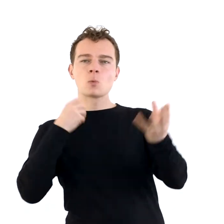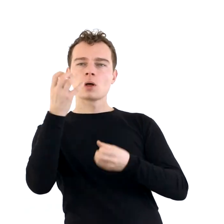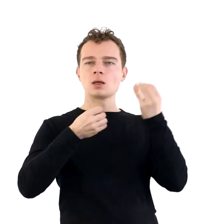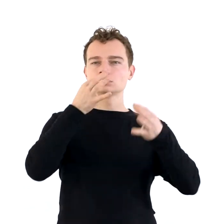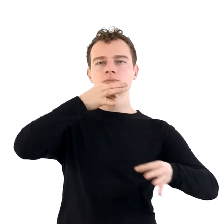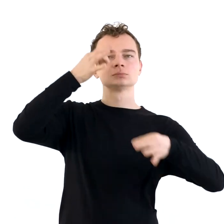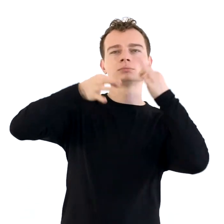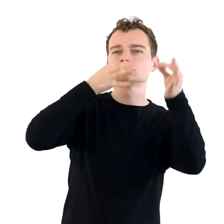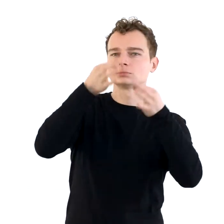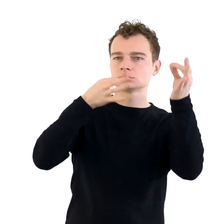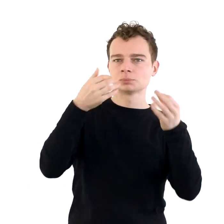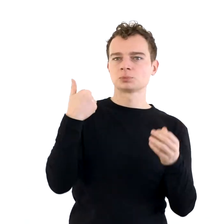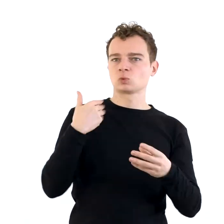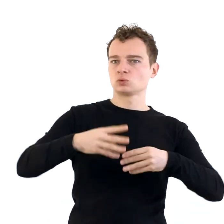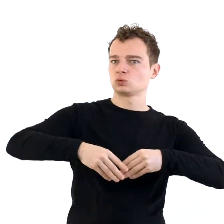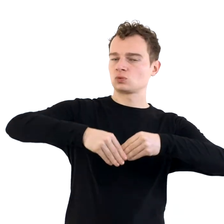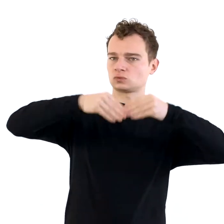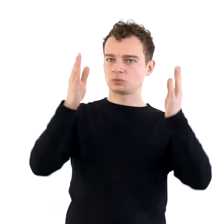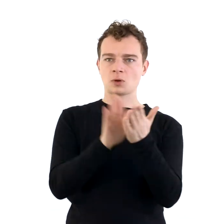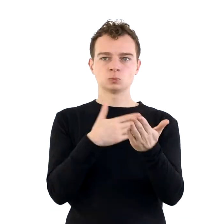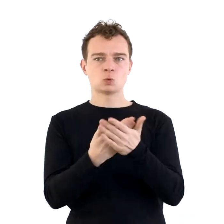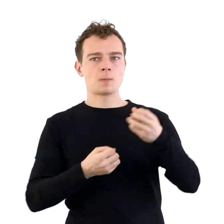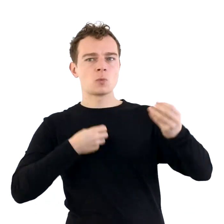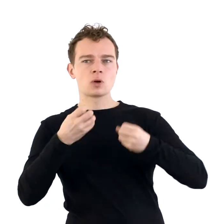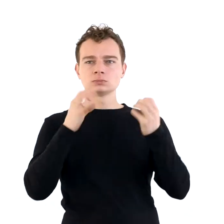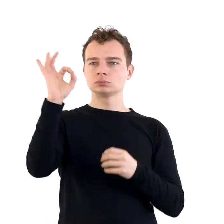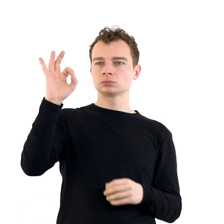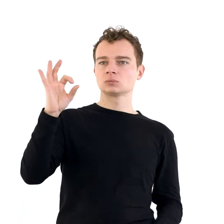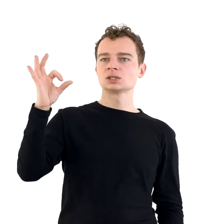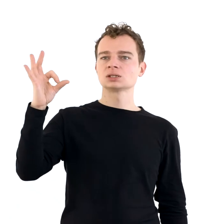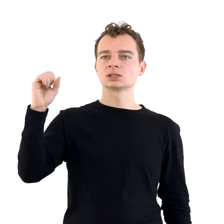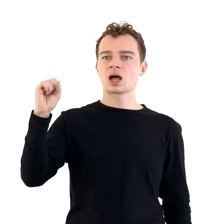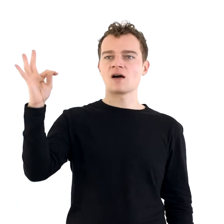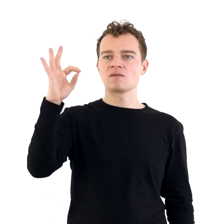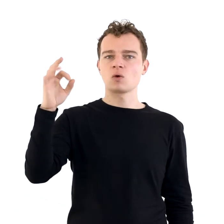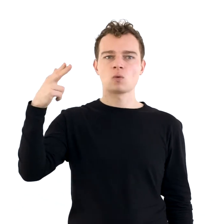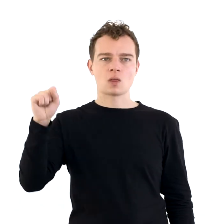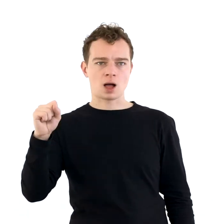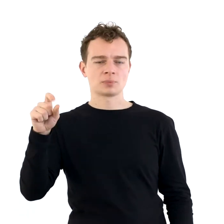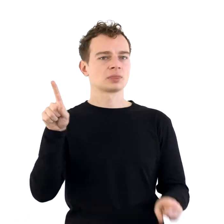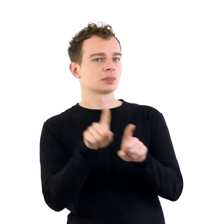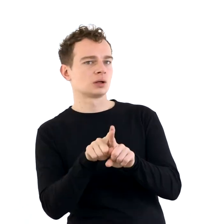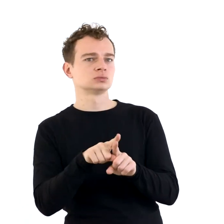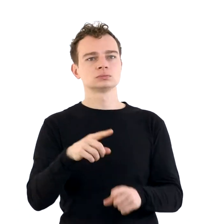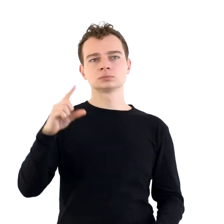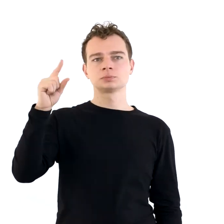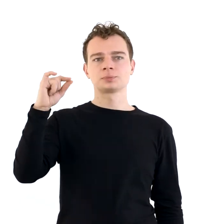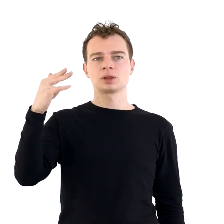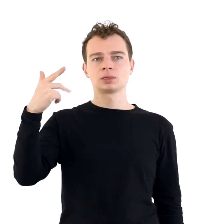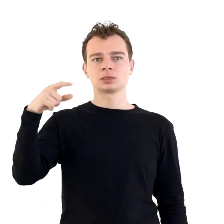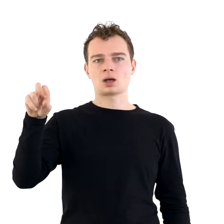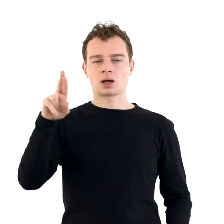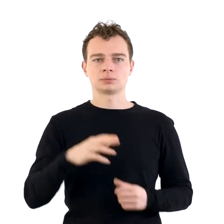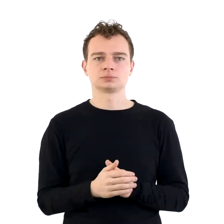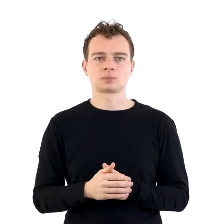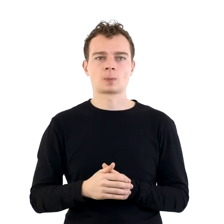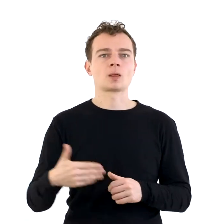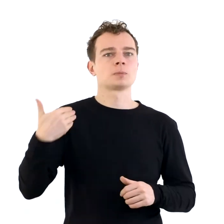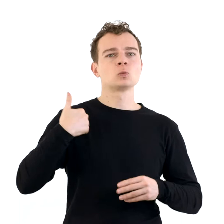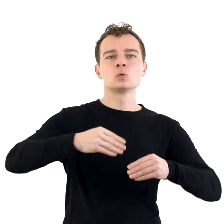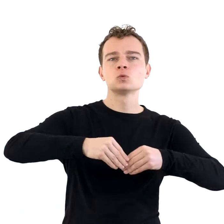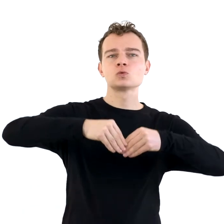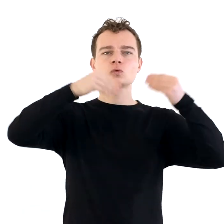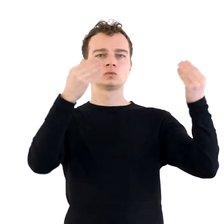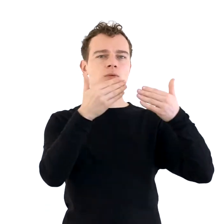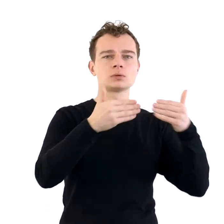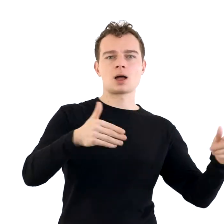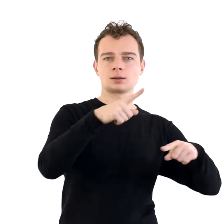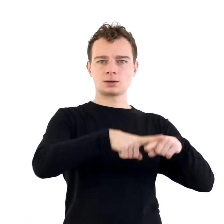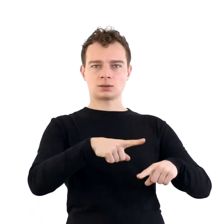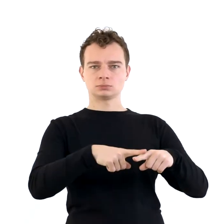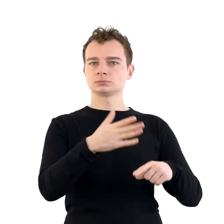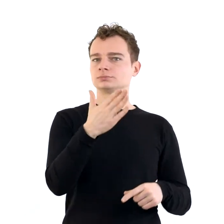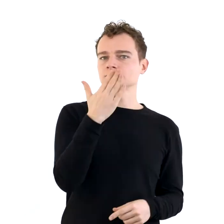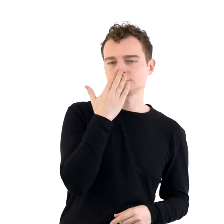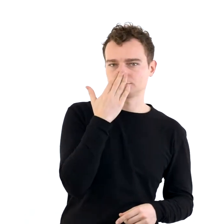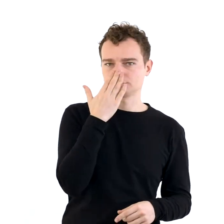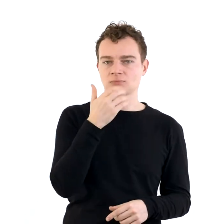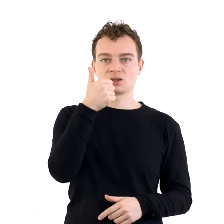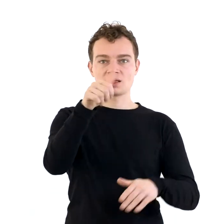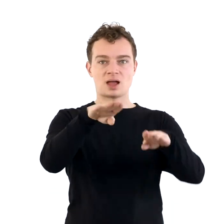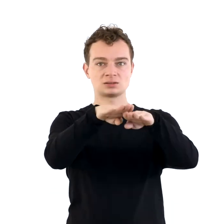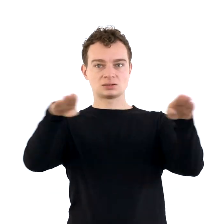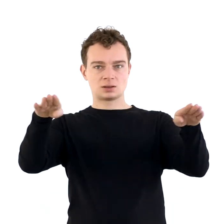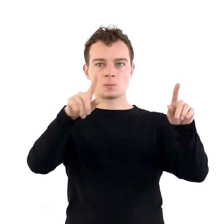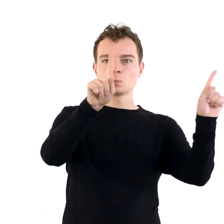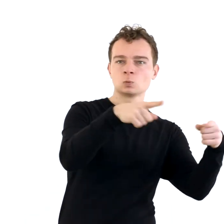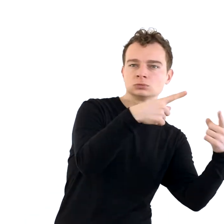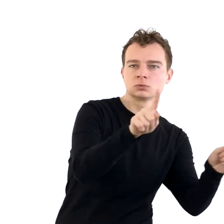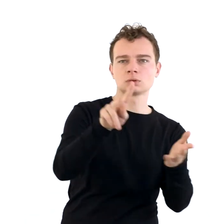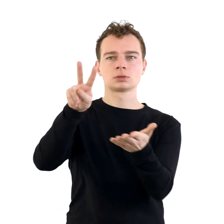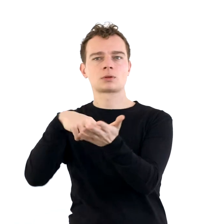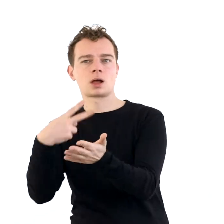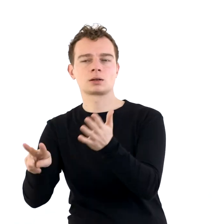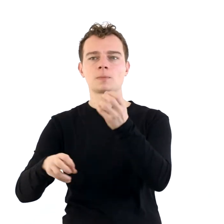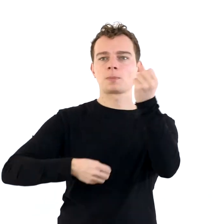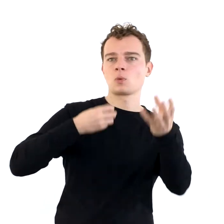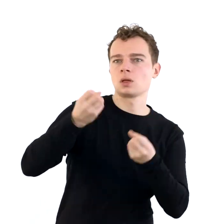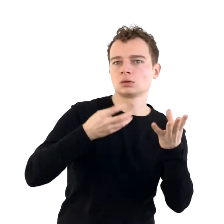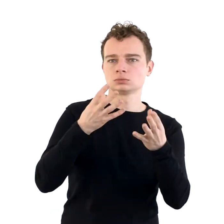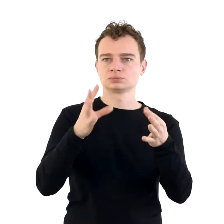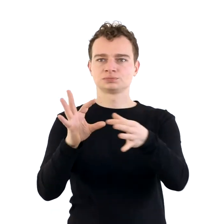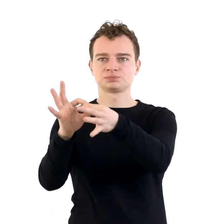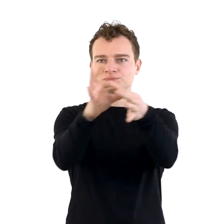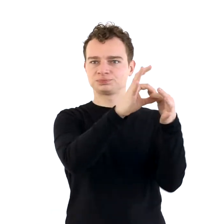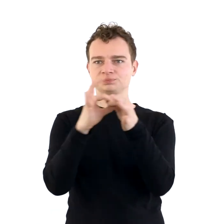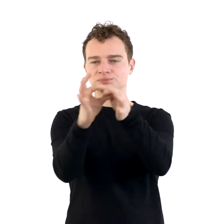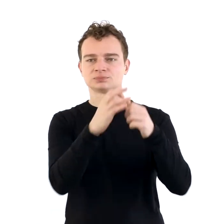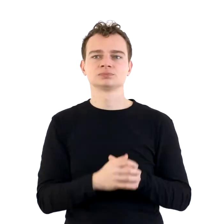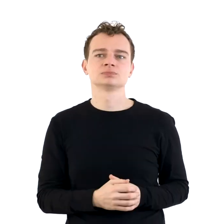Rozwinęła się poezja liryczna (poezje Safony i Pindara), teatr grecki, który polegał na połączeniu muzyki tańca i poezji w jedną całość sceniczną.